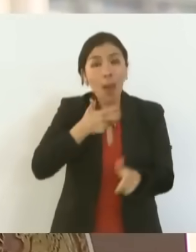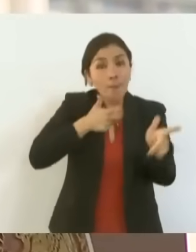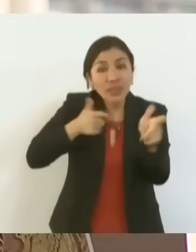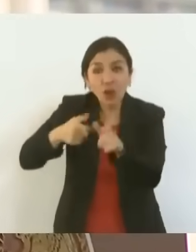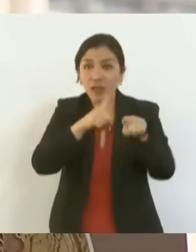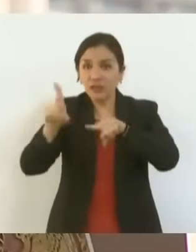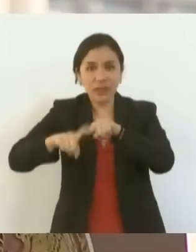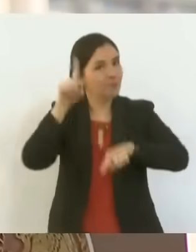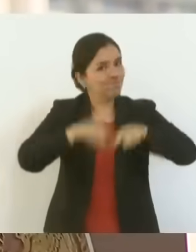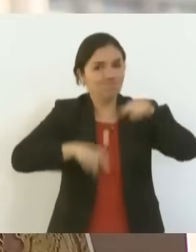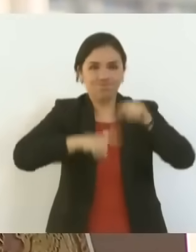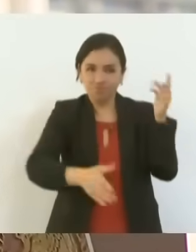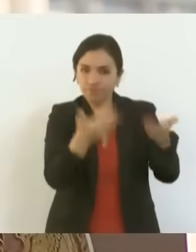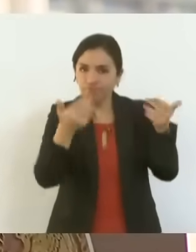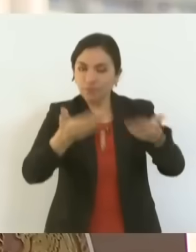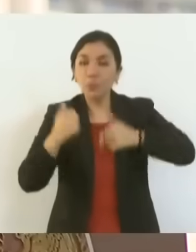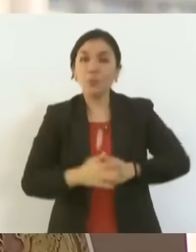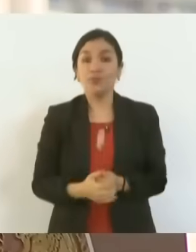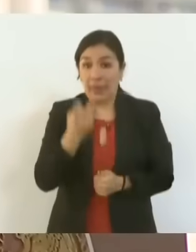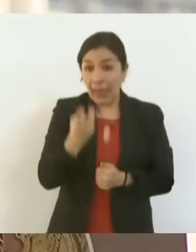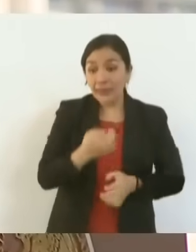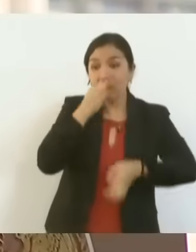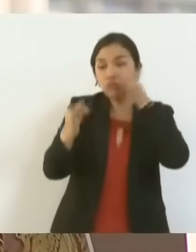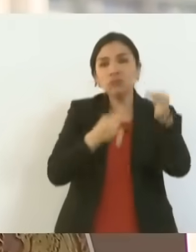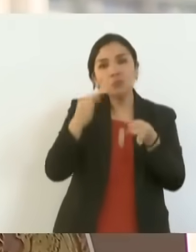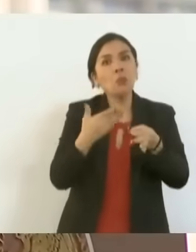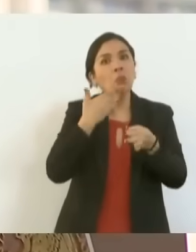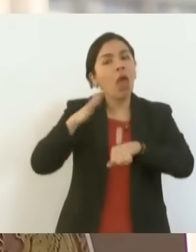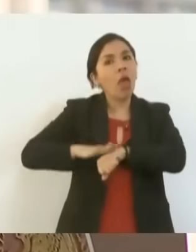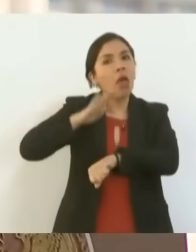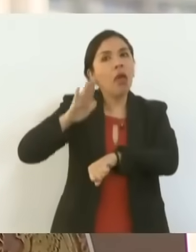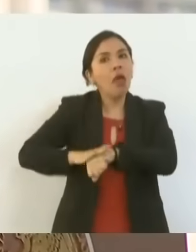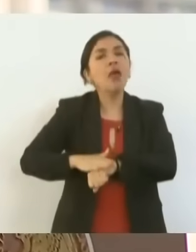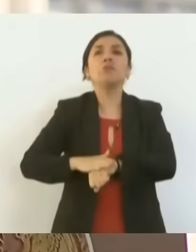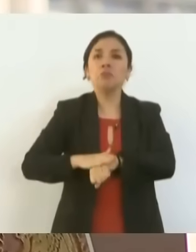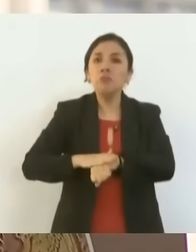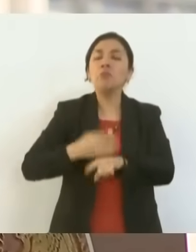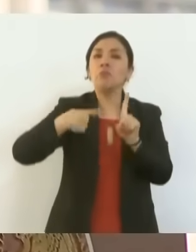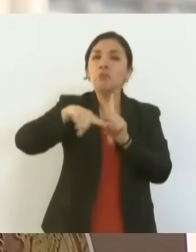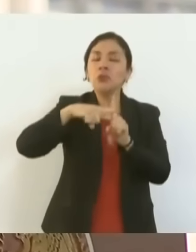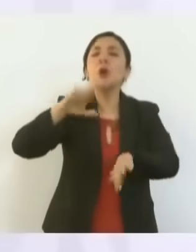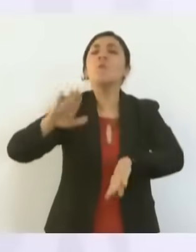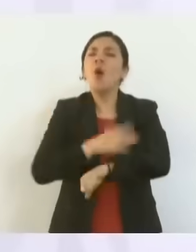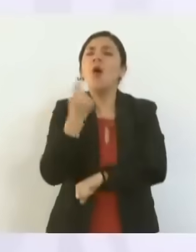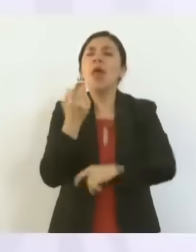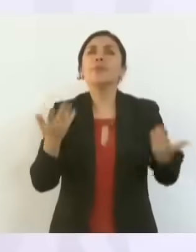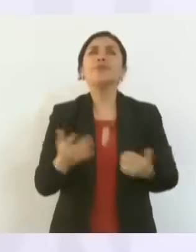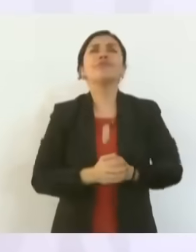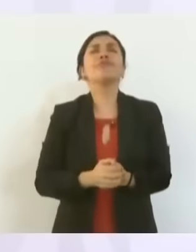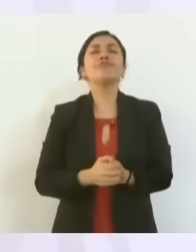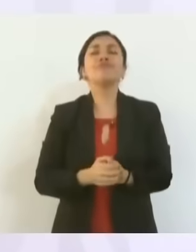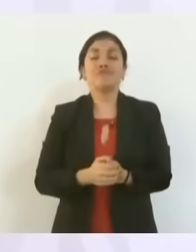Esta campaña ha sido sumamente efectiva porque además de evitar que con las armas se causen